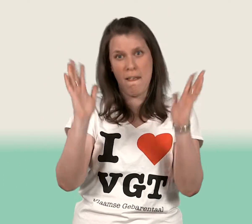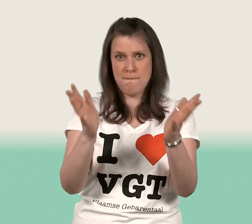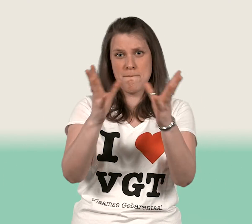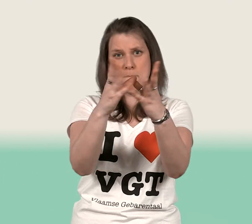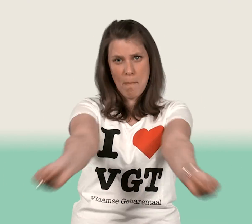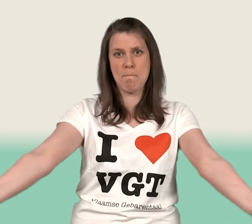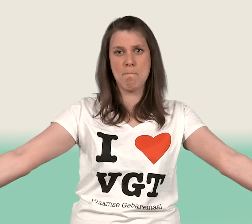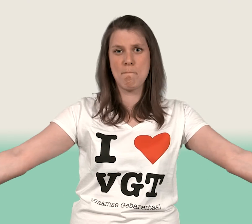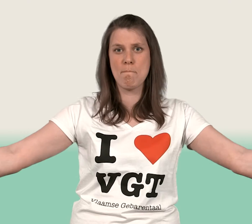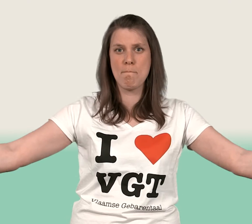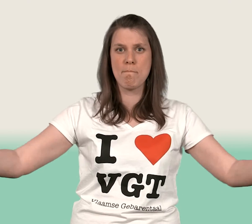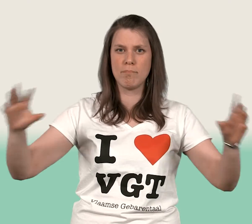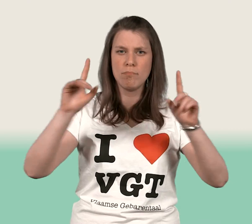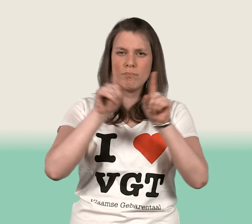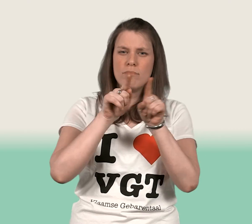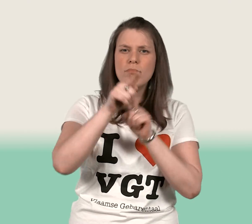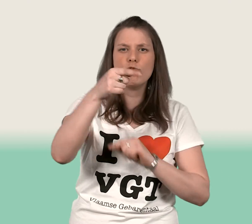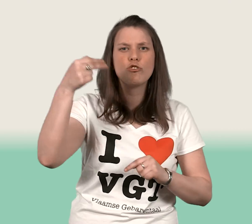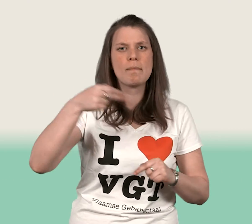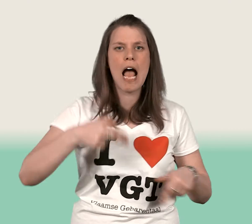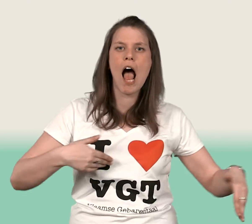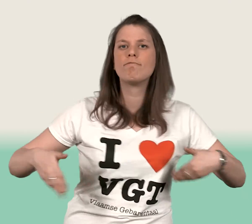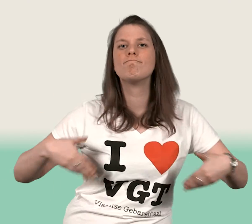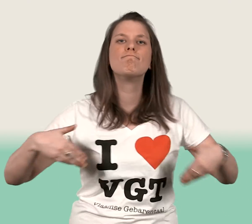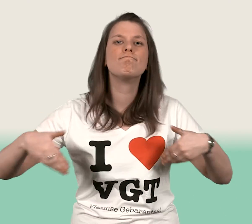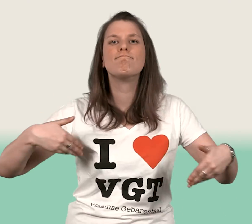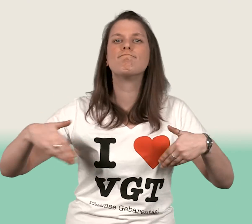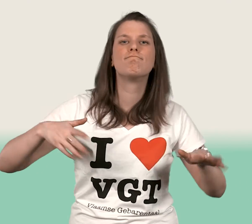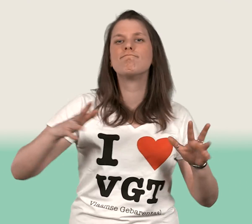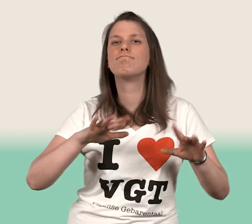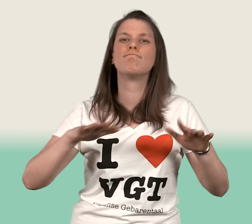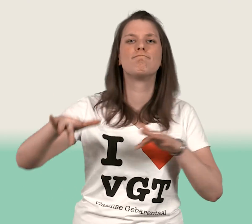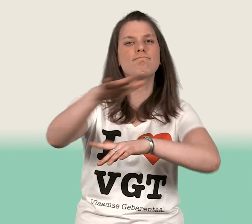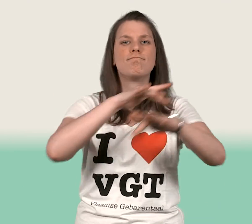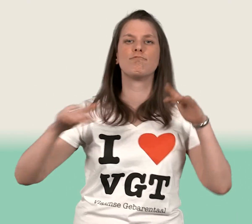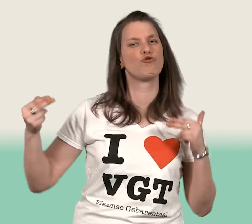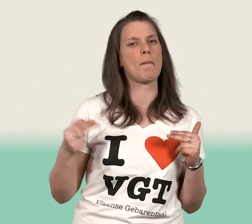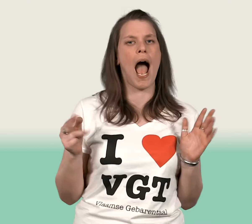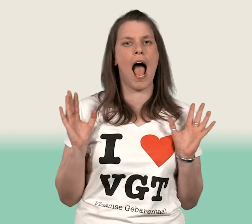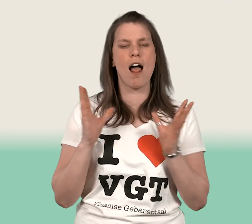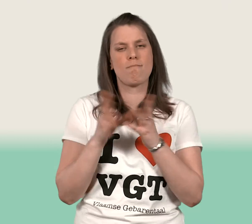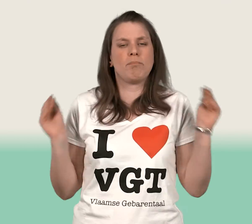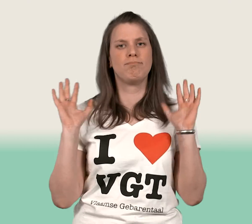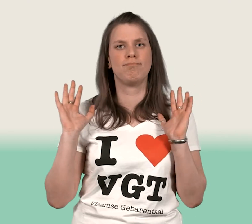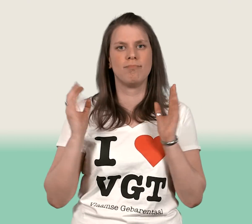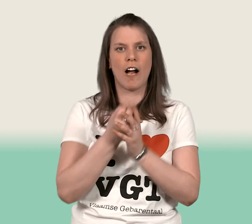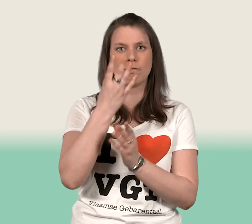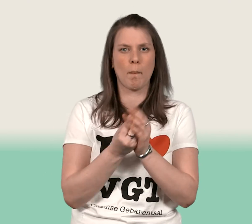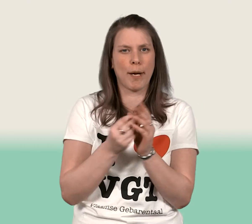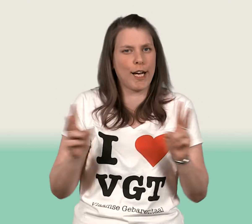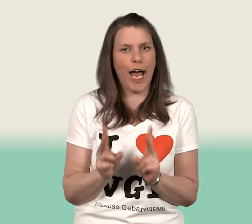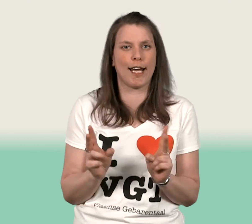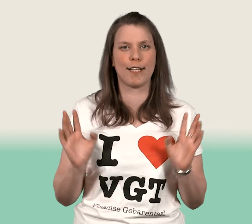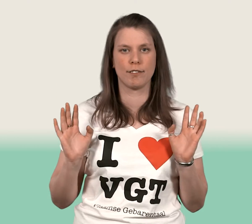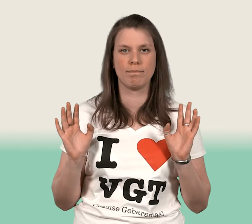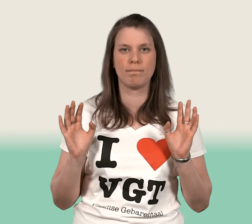Dan pas is de flashmob voorbij en moeten de deelnemers zich weer terug "normaal" gedragen en verdwijnen ze uit de flashmob.